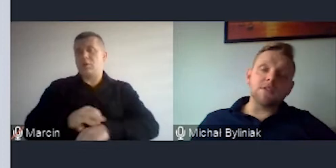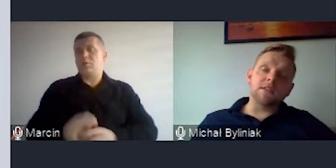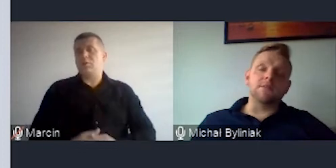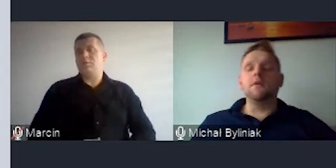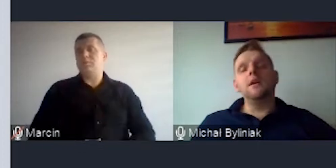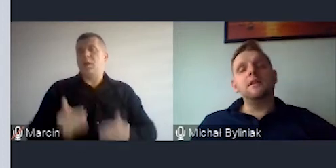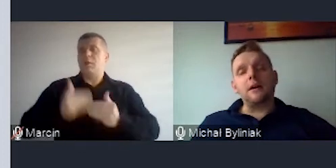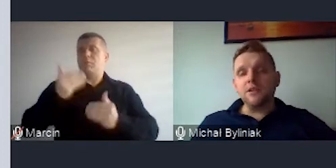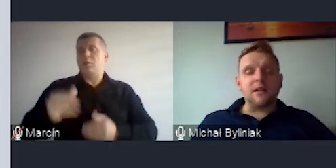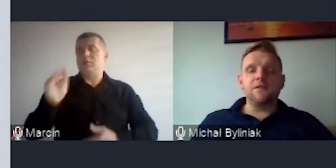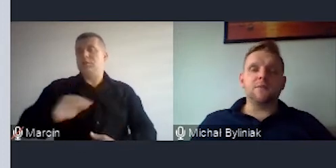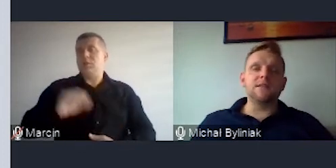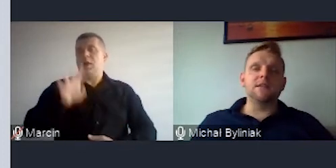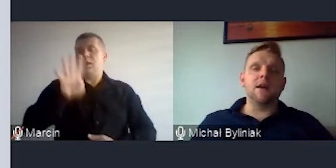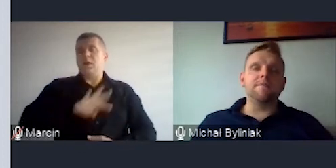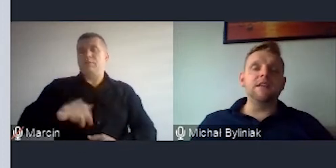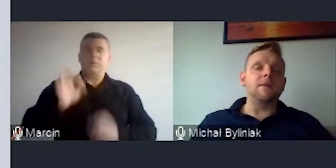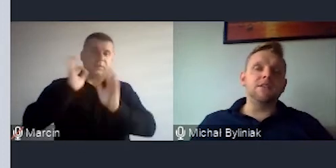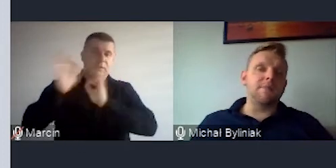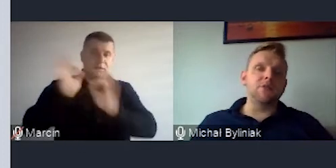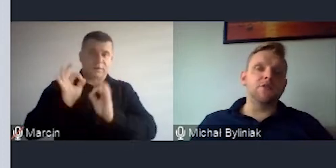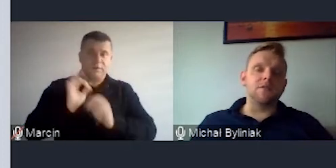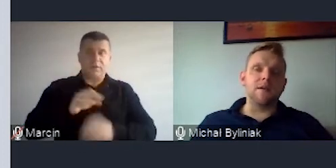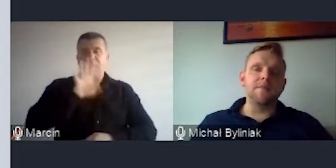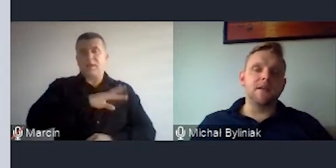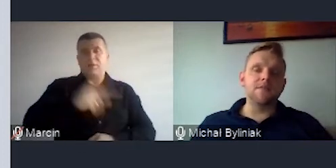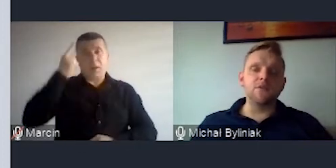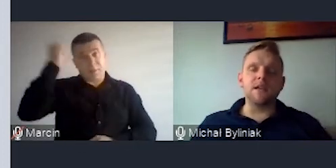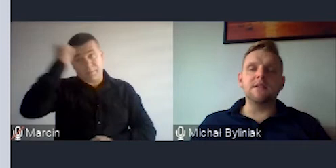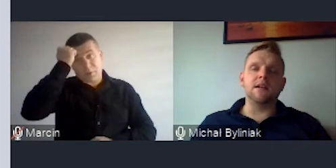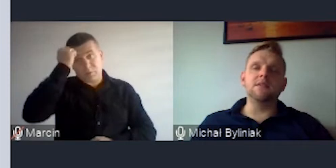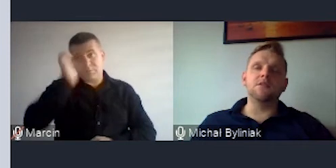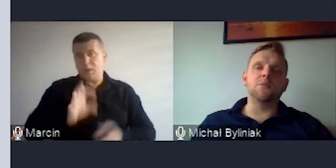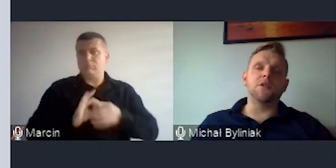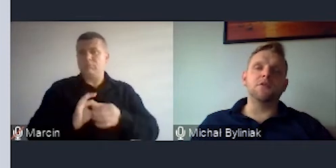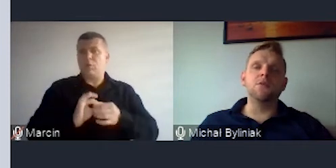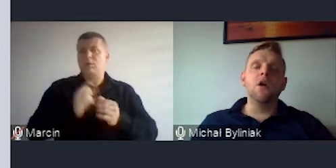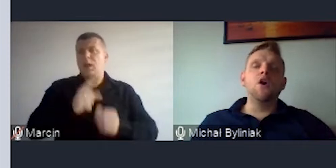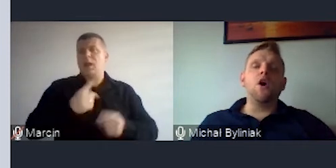Poza tym, tablica informacyjna i tablica pamiątkowa związane z realizacją projektu,